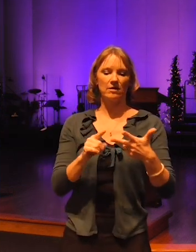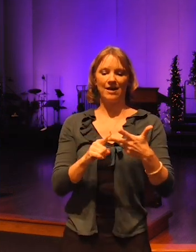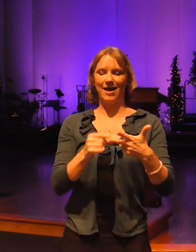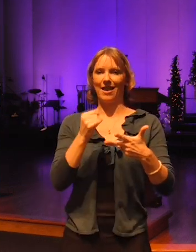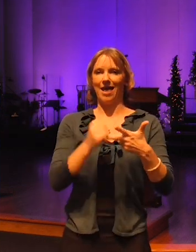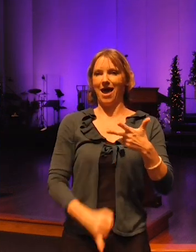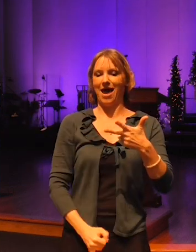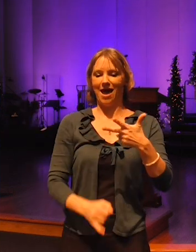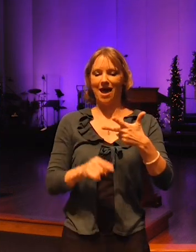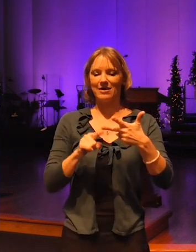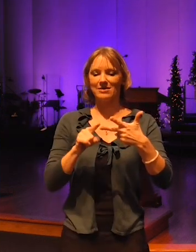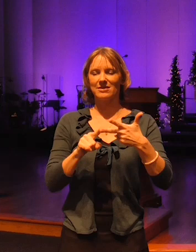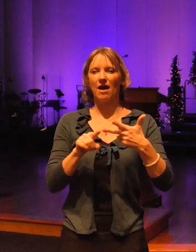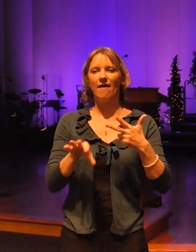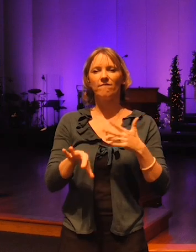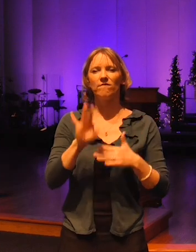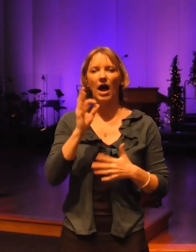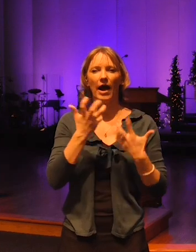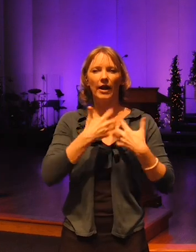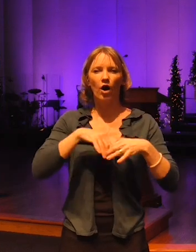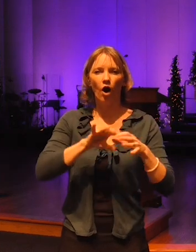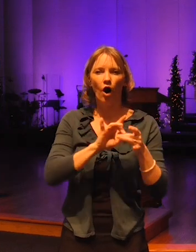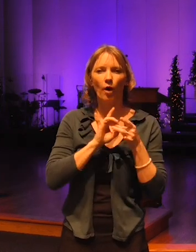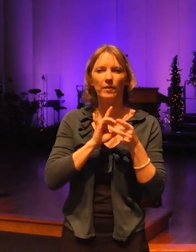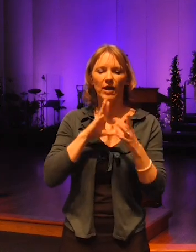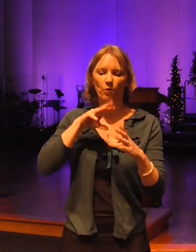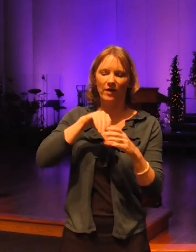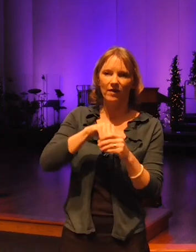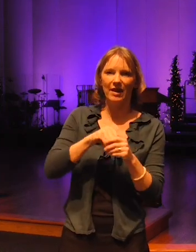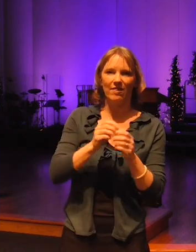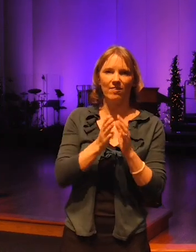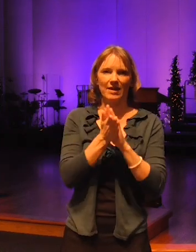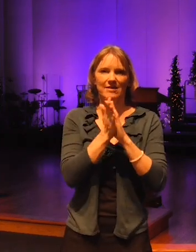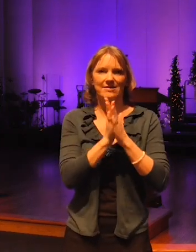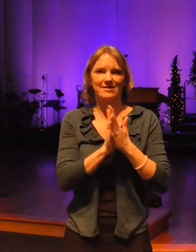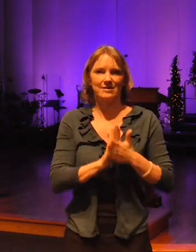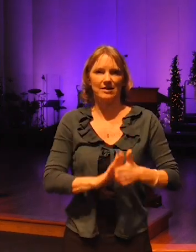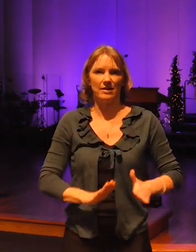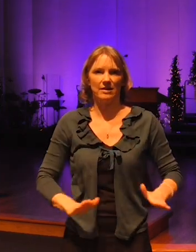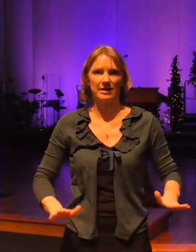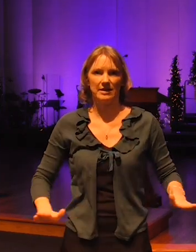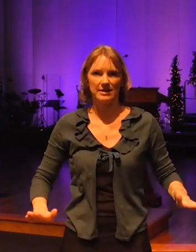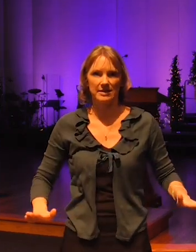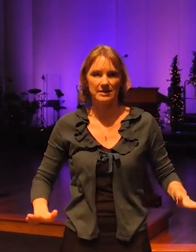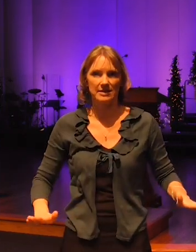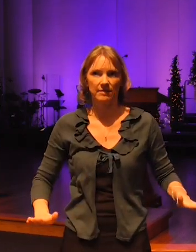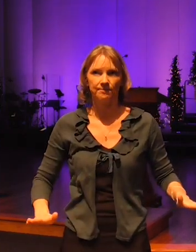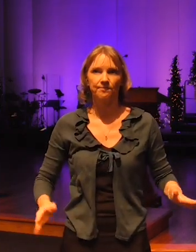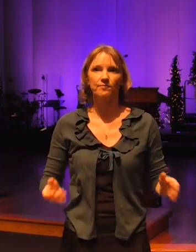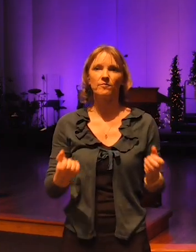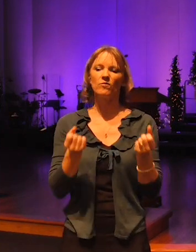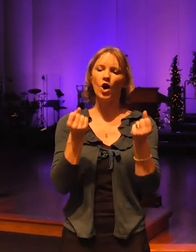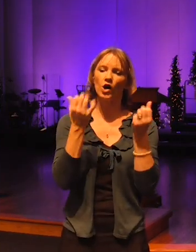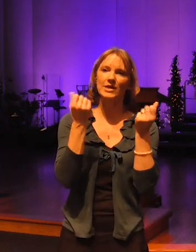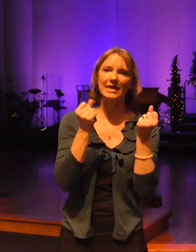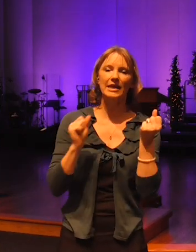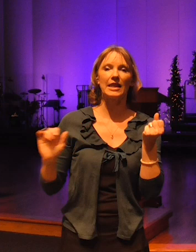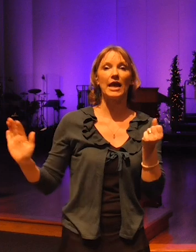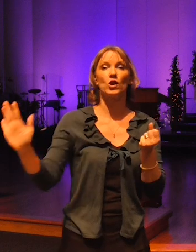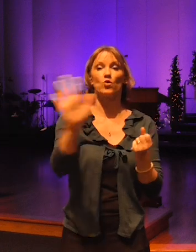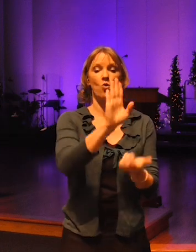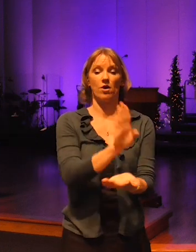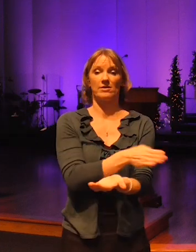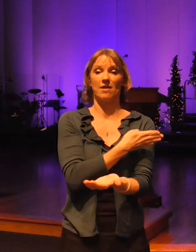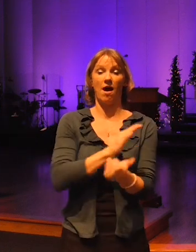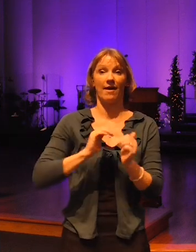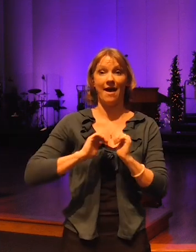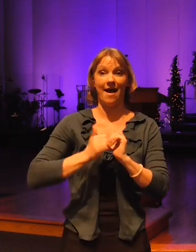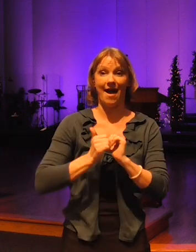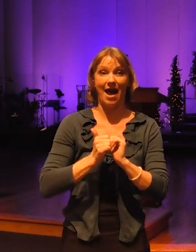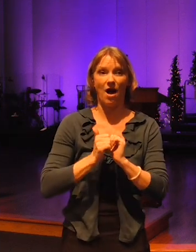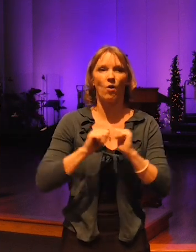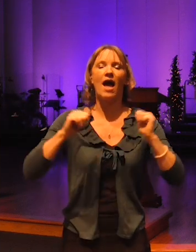Harmony in the Quietness, articular tu canción cerrando todo y quedándote en silencio,